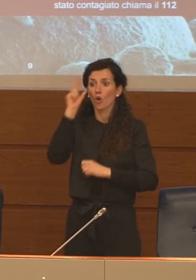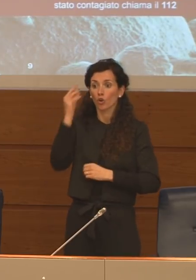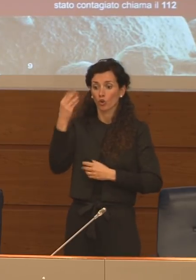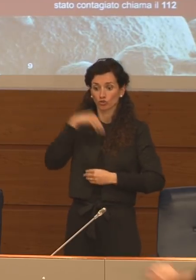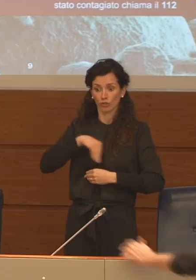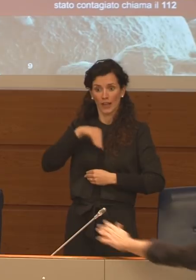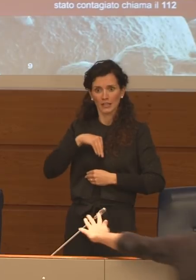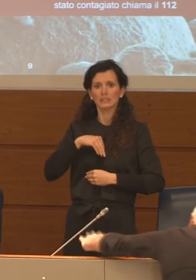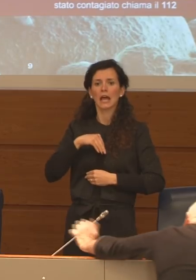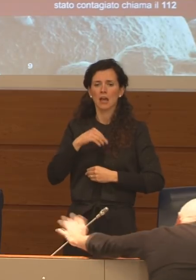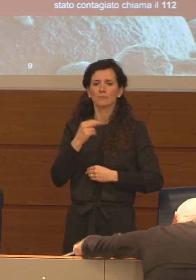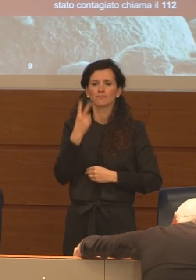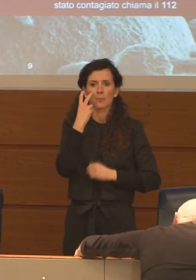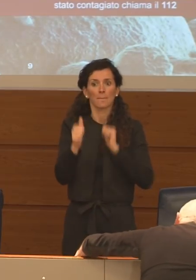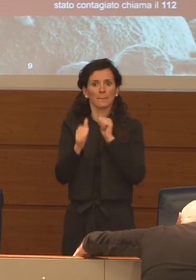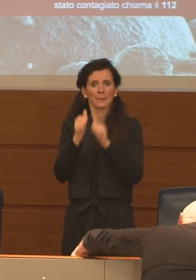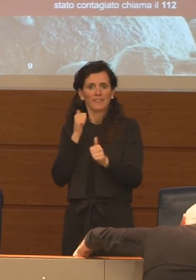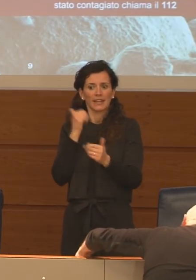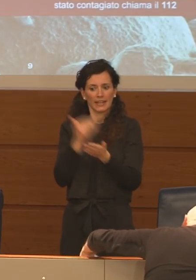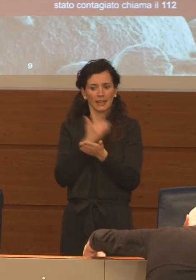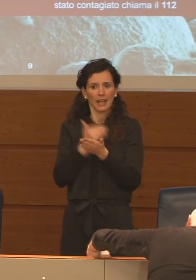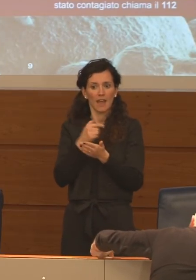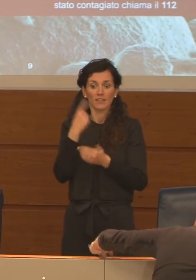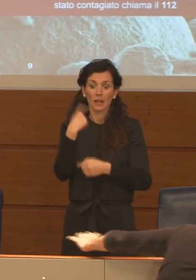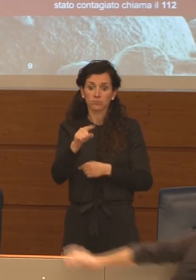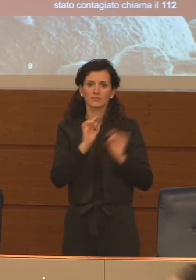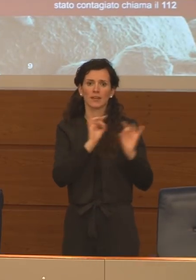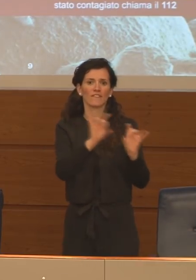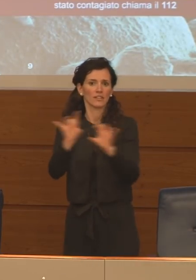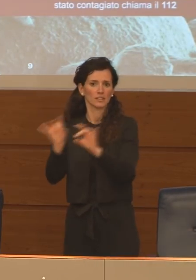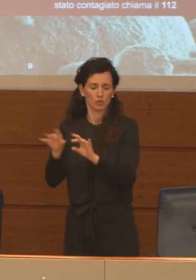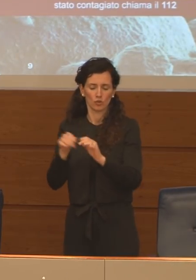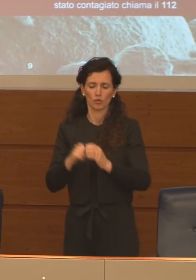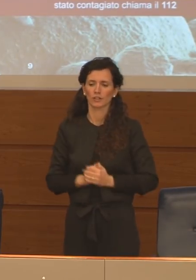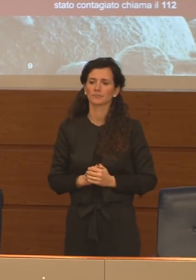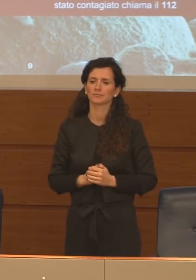questa infezione. Alla luce di questa premessa l'ordinanza